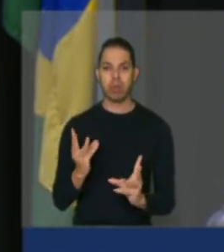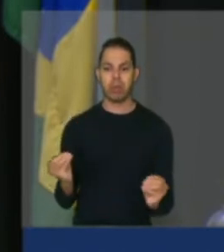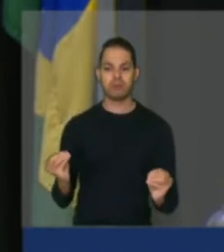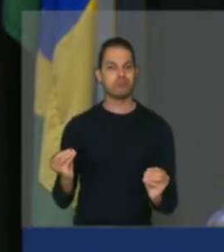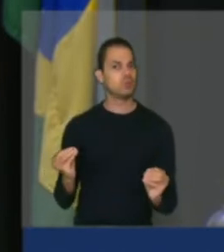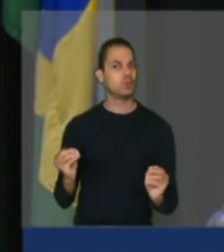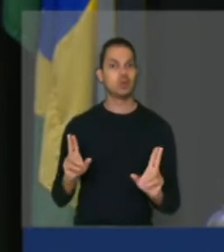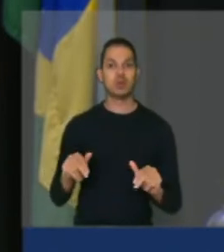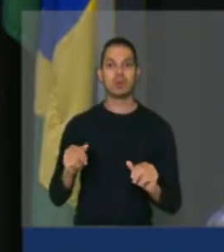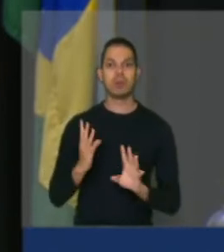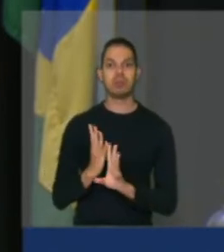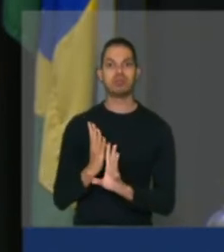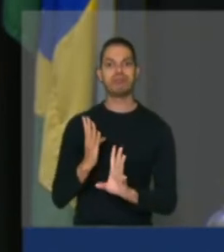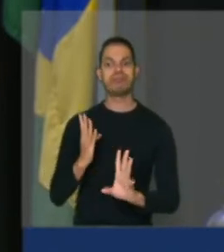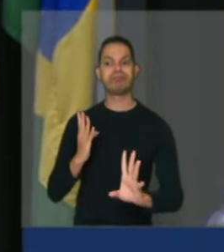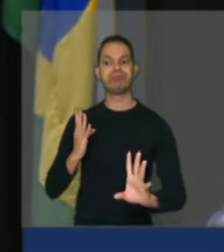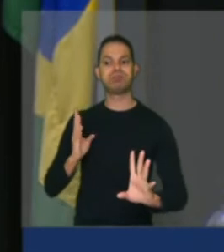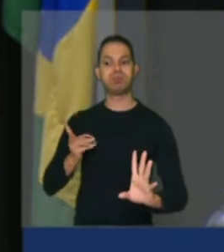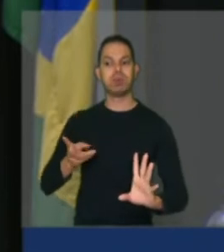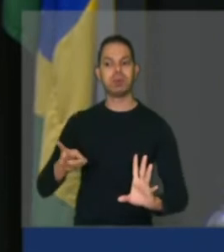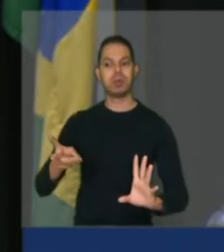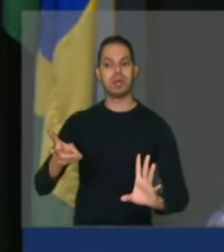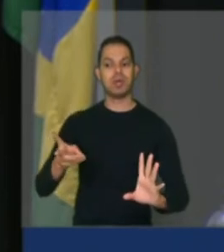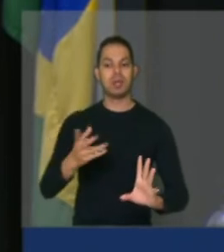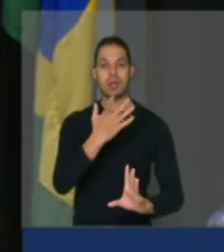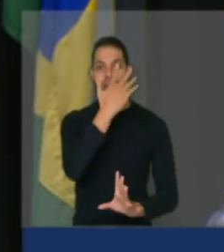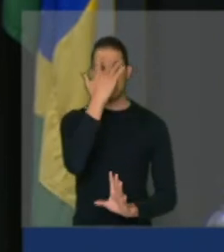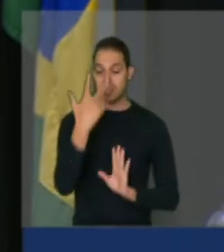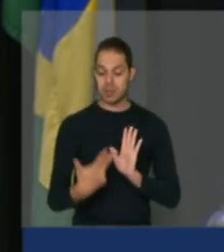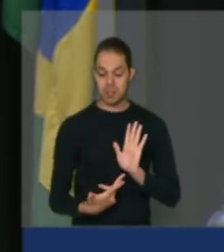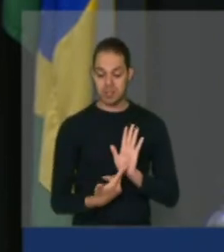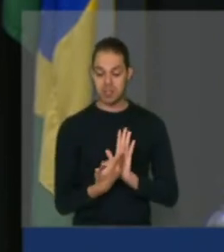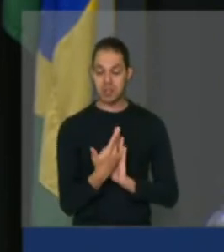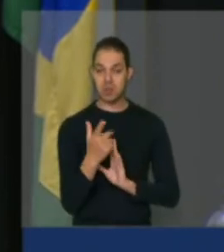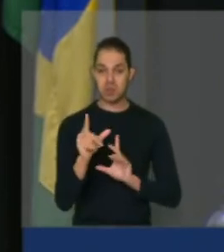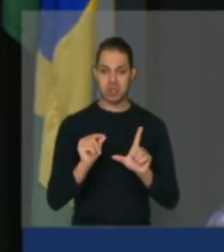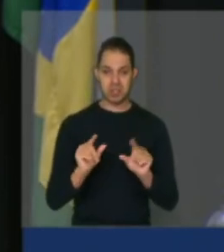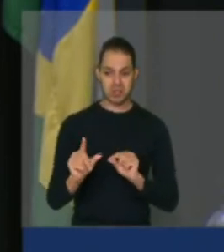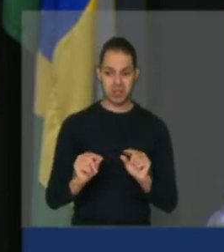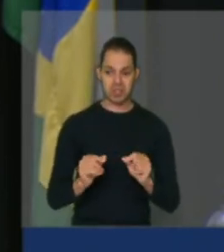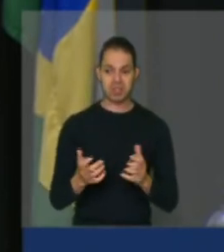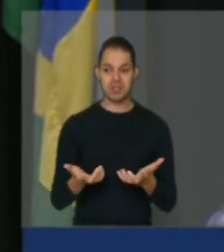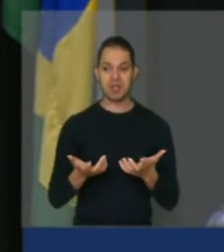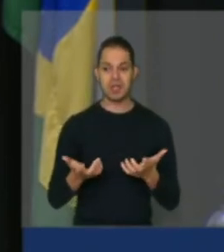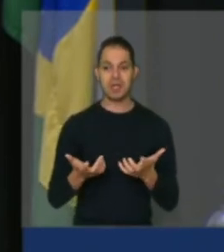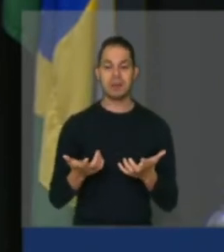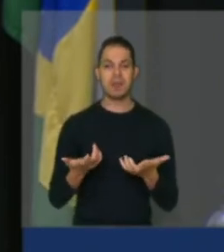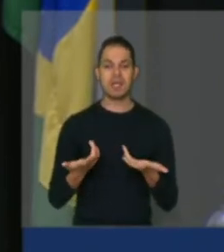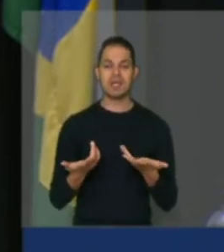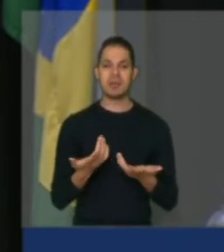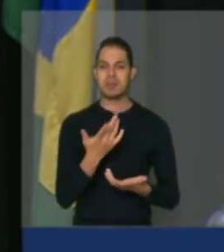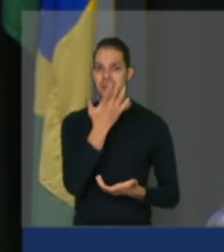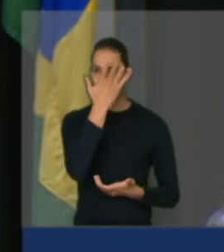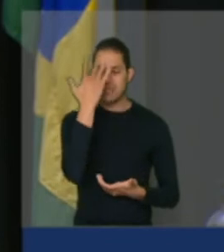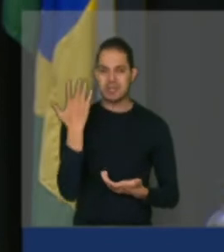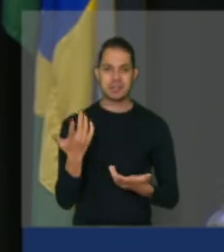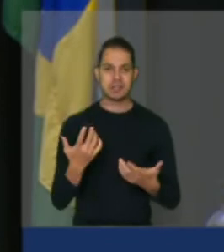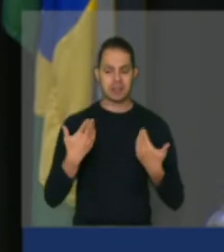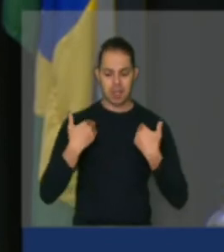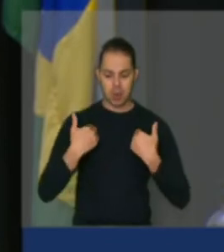SE ENCONTRAM NA FILA DAS CIRURGIAS ELETIVAS PRECISANDO DE COLOCAR UMA PRÓTESE NO QUADRIL, FAZER UMA CIRURGIA ORTOPÉDICA, SÃO AS PESSOAS